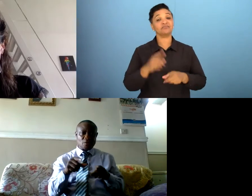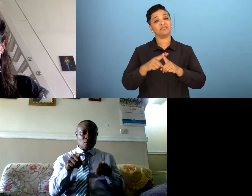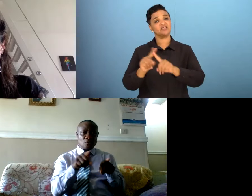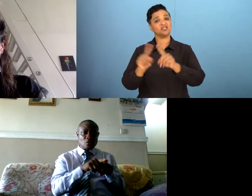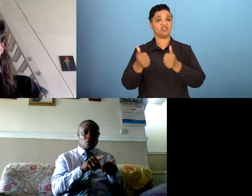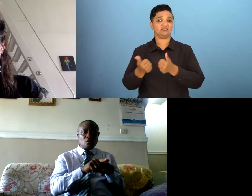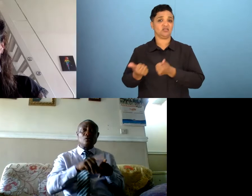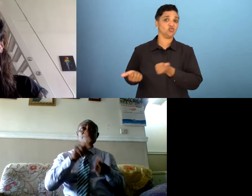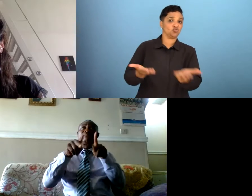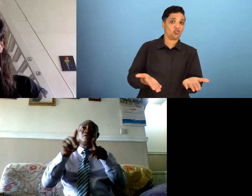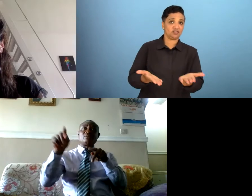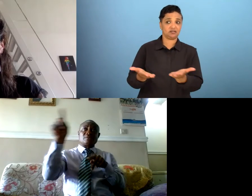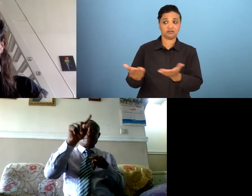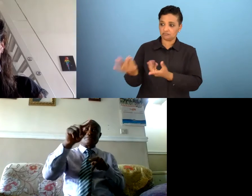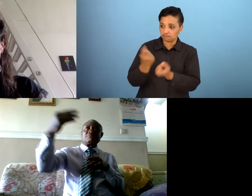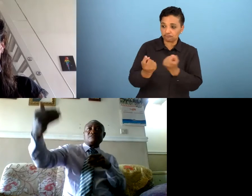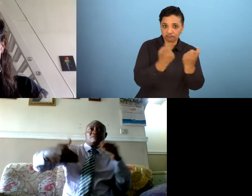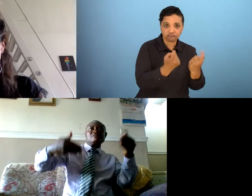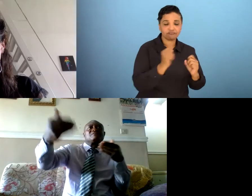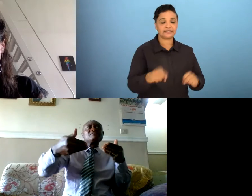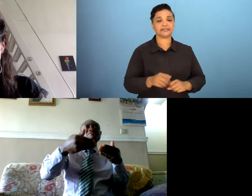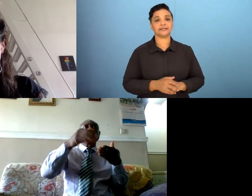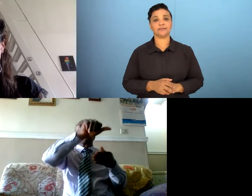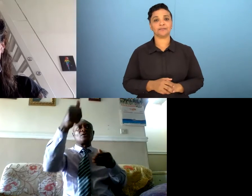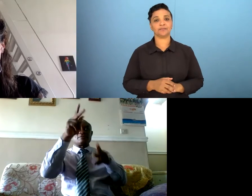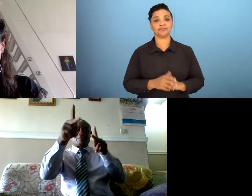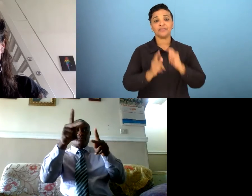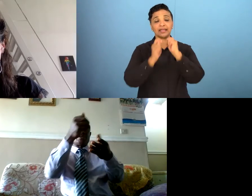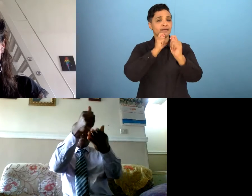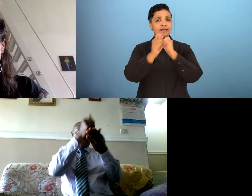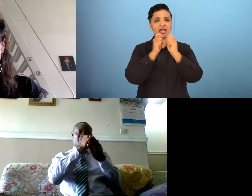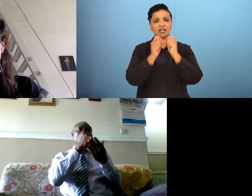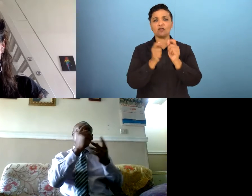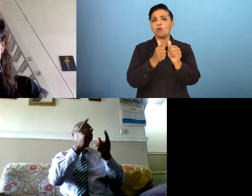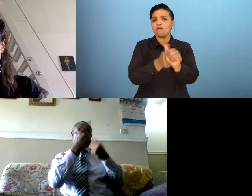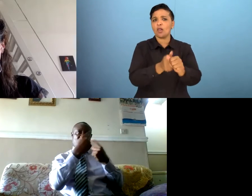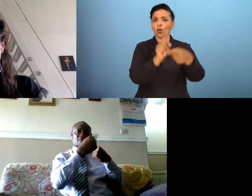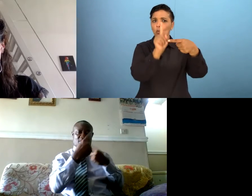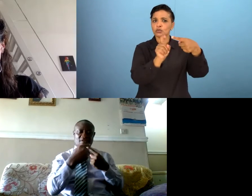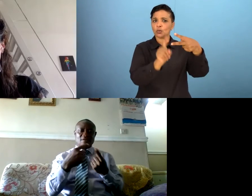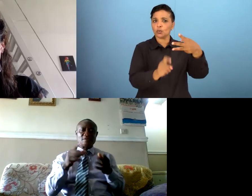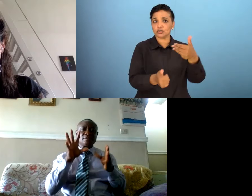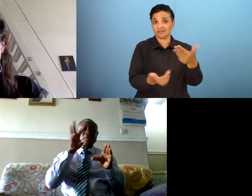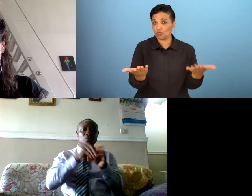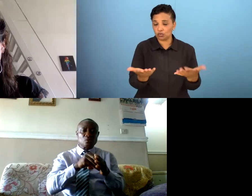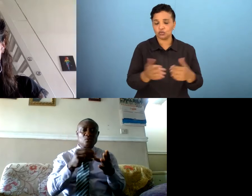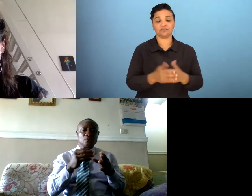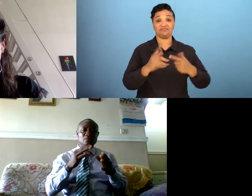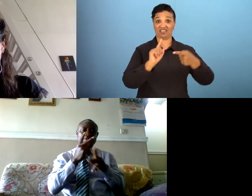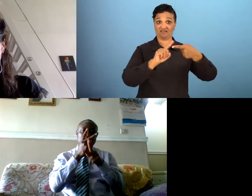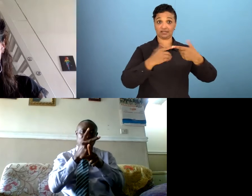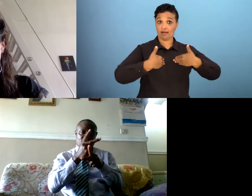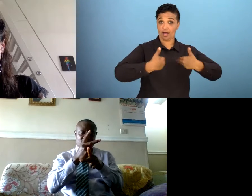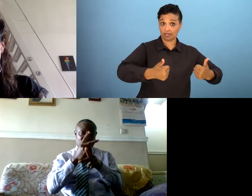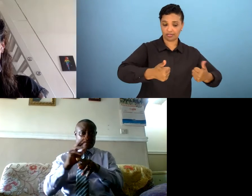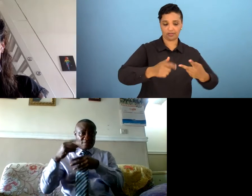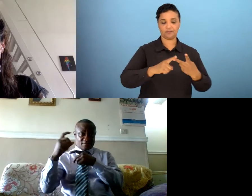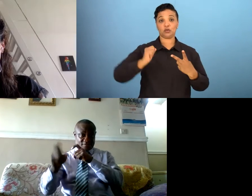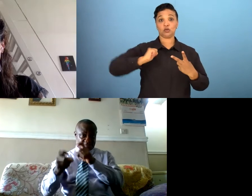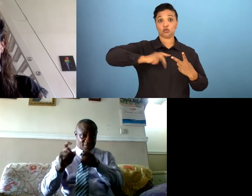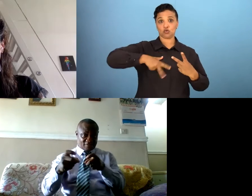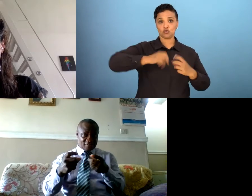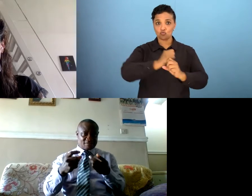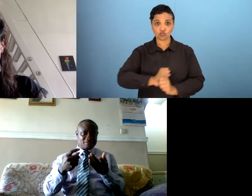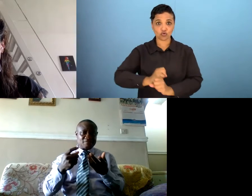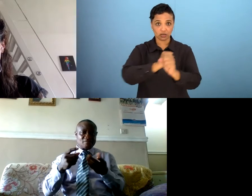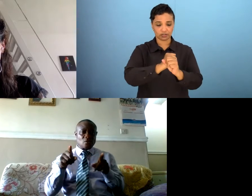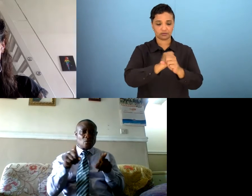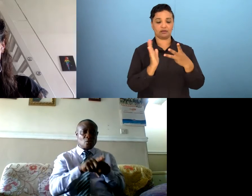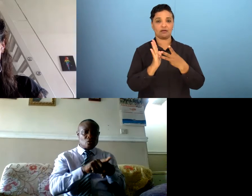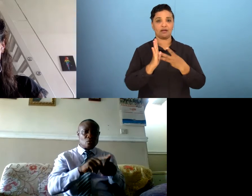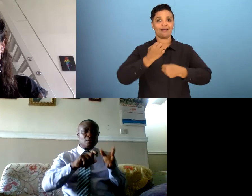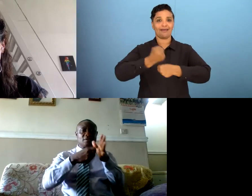también hicieron recordatorios de referencias .